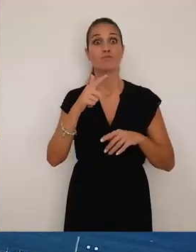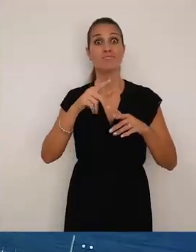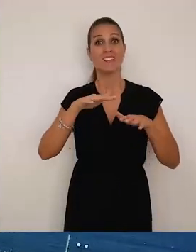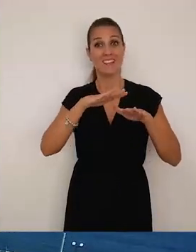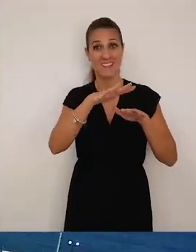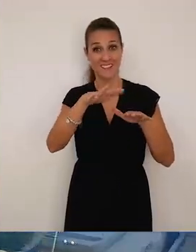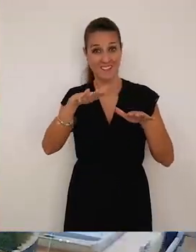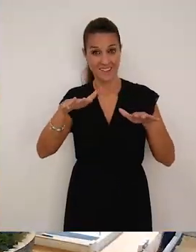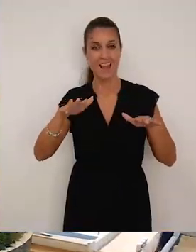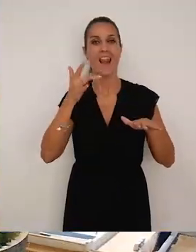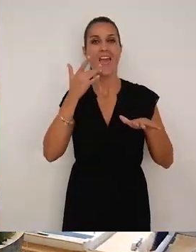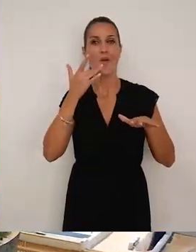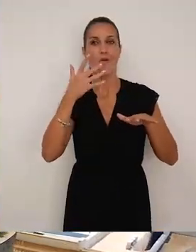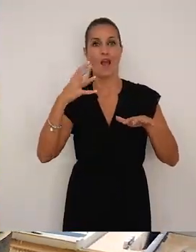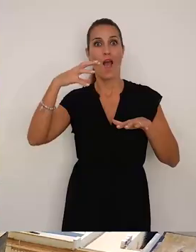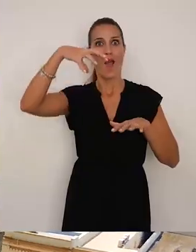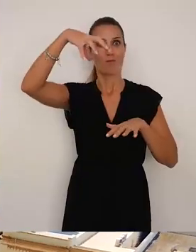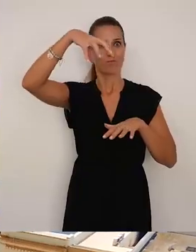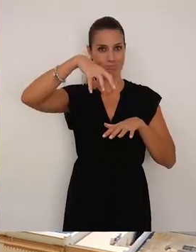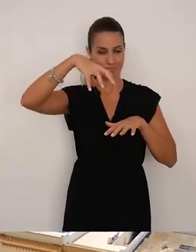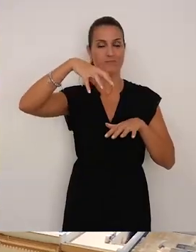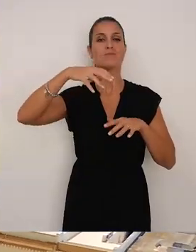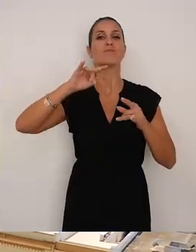di Leuca. È una lontana testimonianza del sistema d’allerta